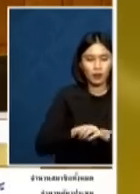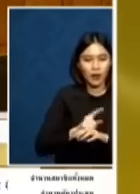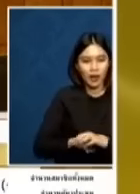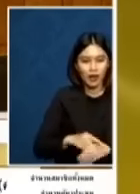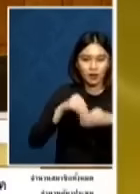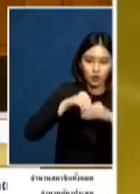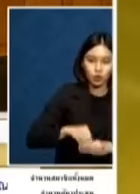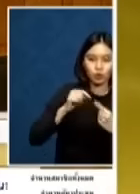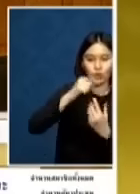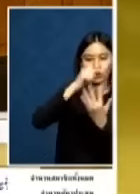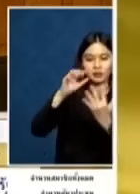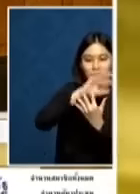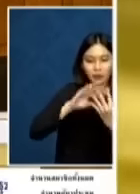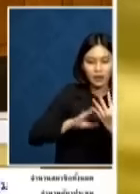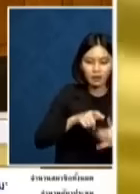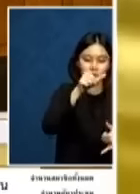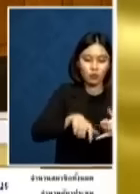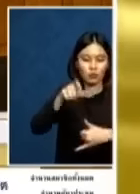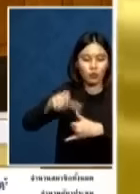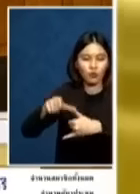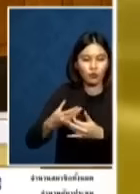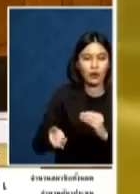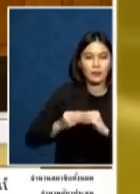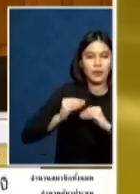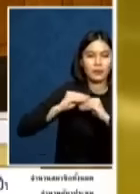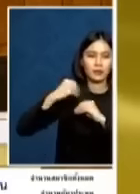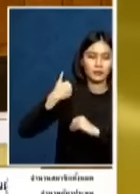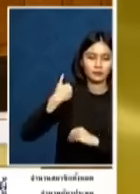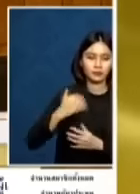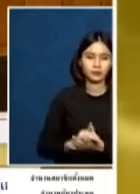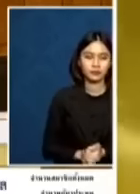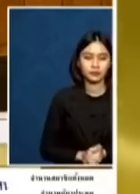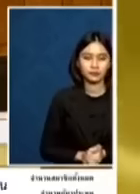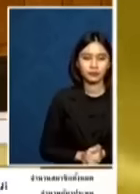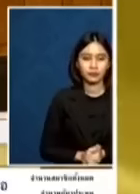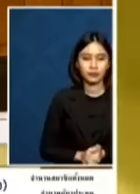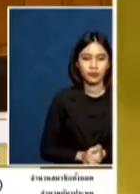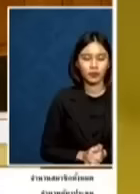ของนักทเที่ยวต่างชาตินี่ฮะท่านผู้ชมฮะ เดี๋ยววันนี้ลองจับตาดูเอ่อตลาดหุ้นเพราะ